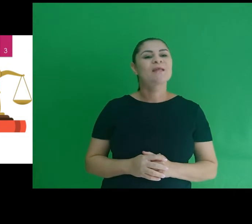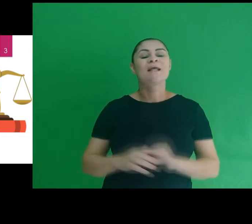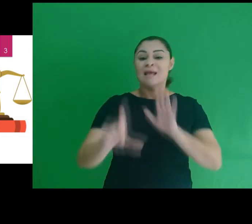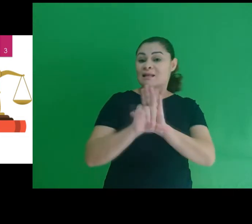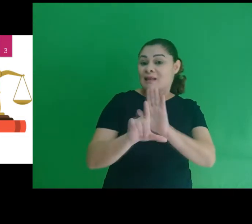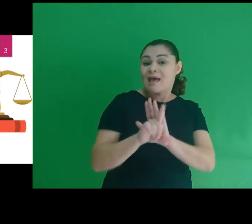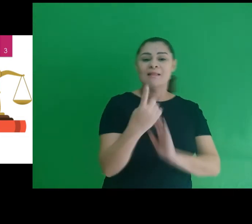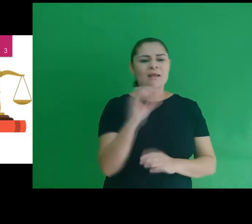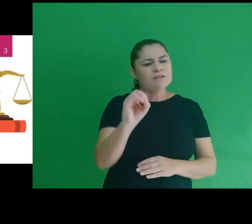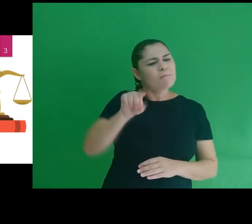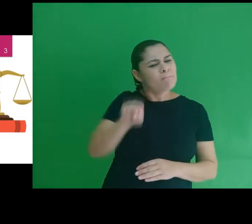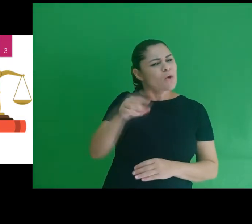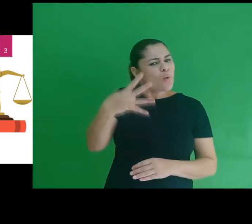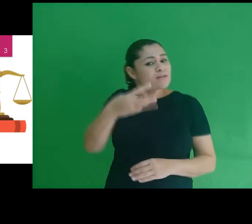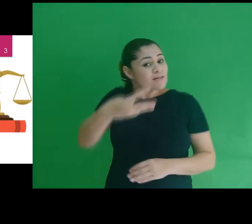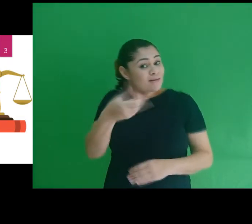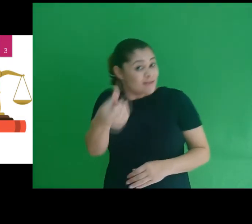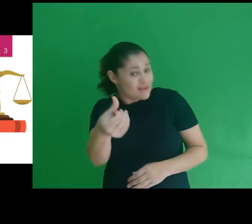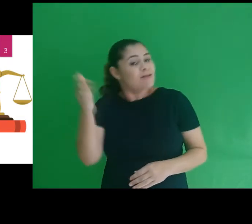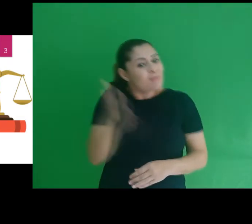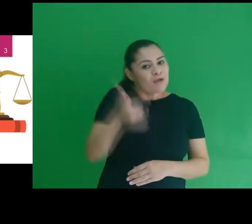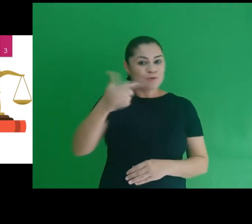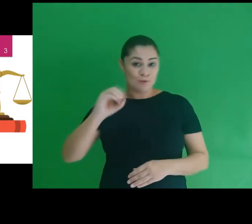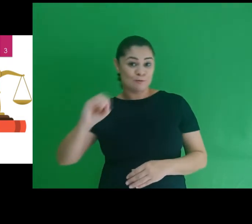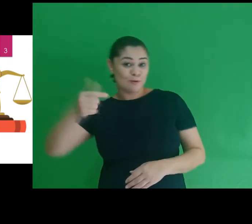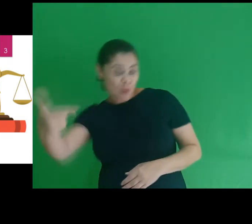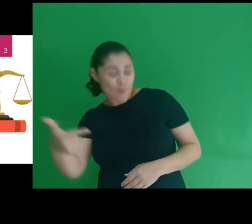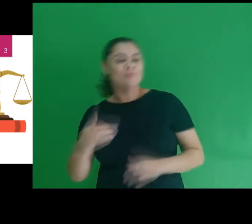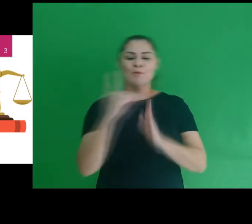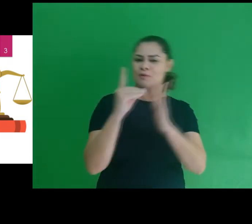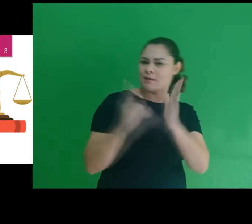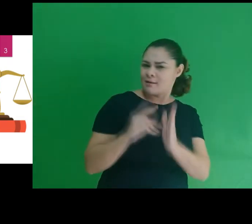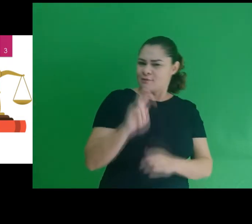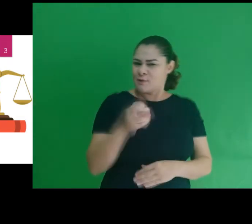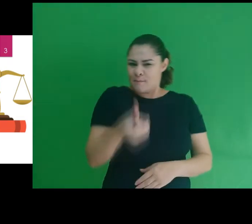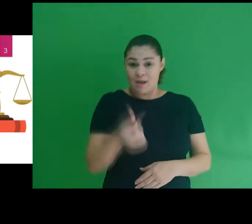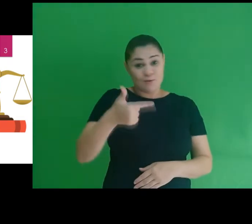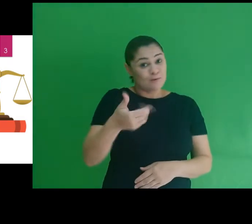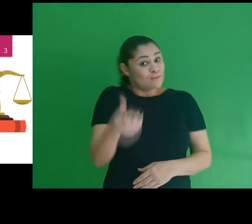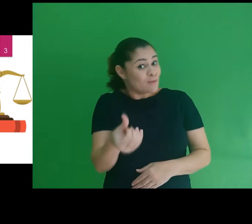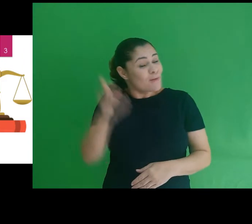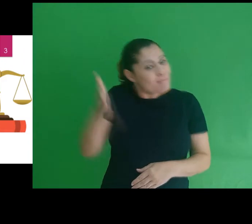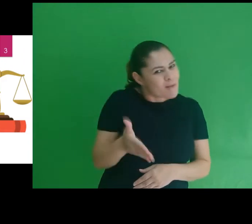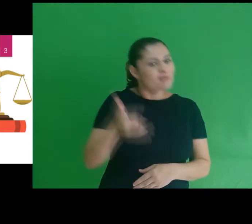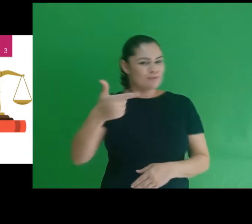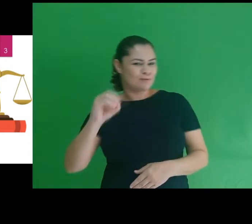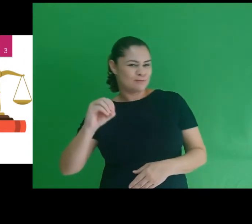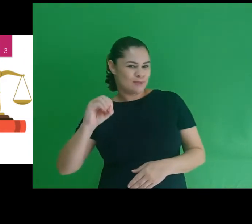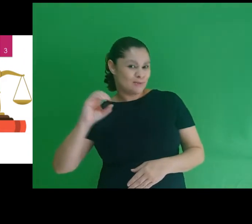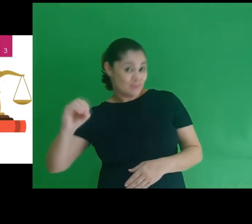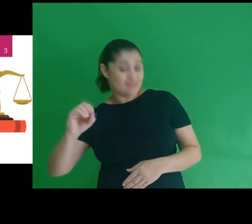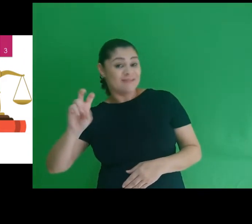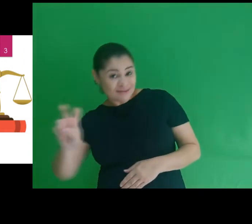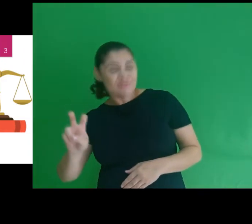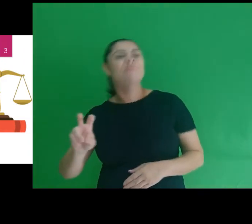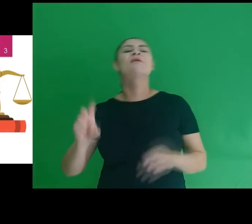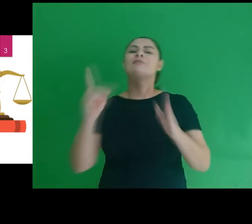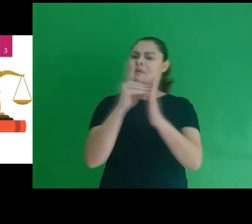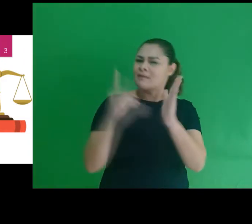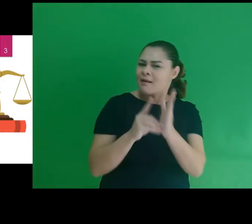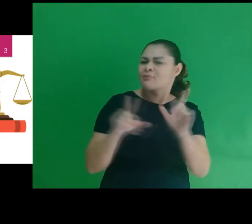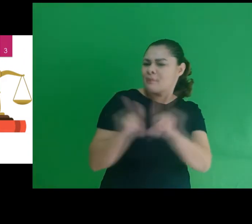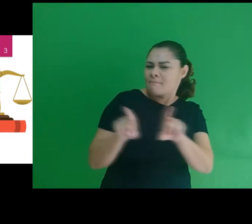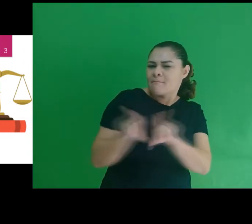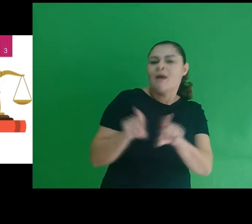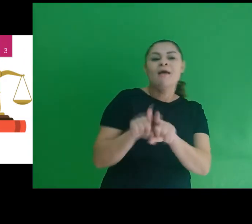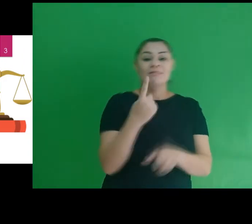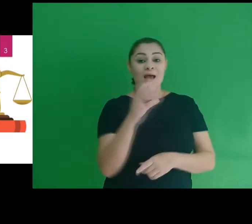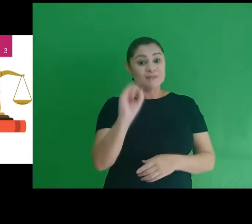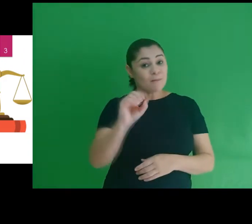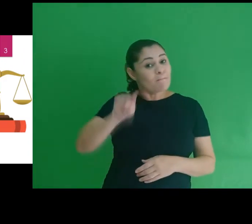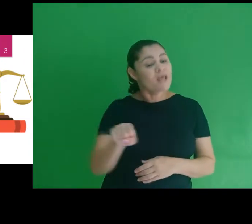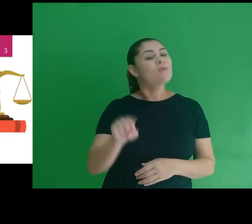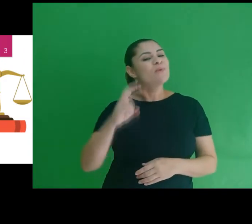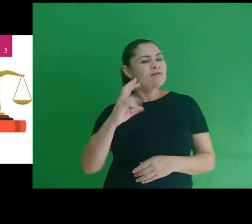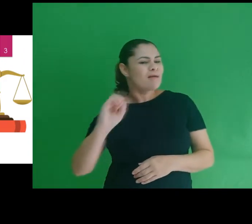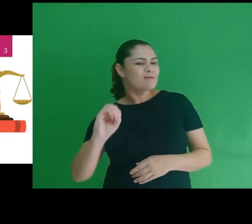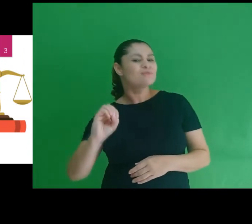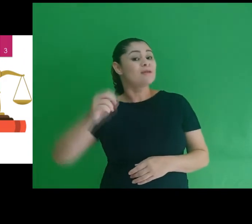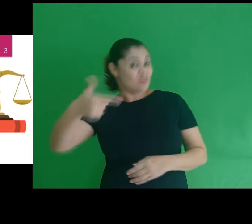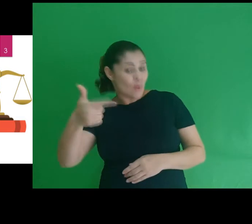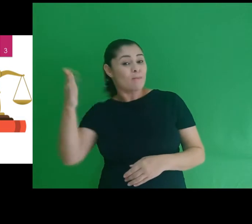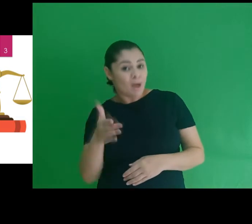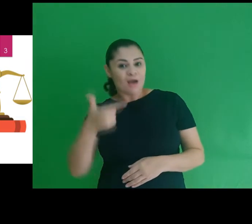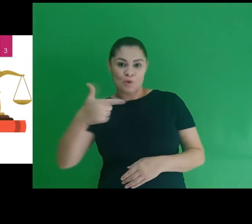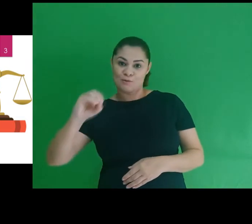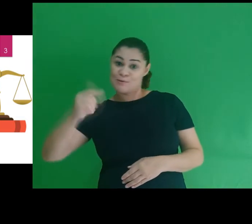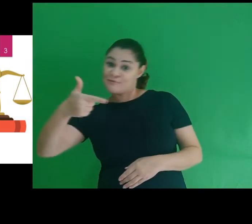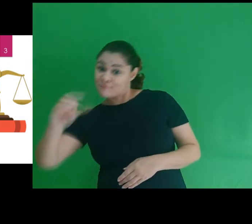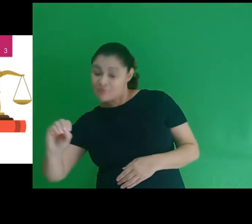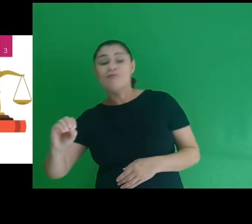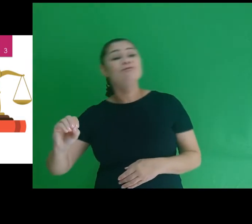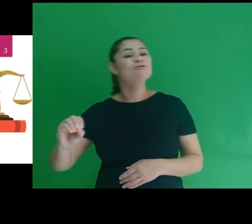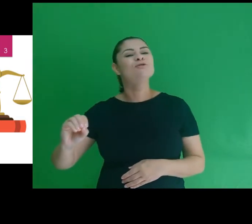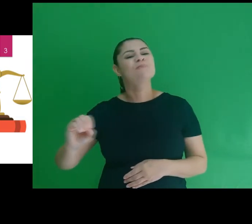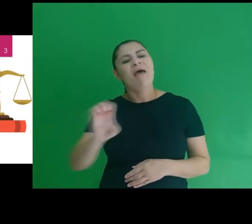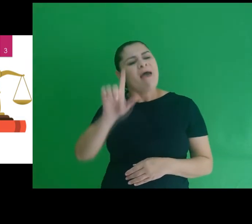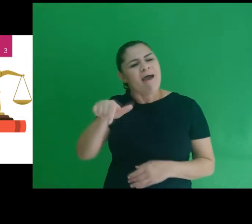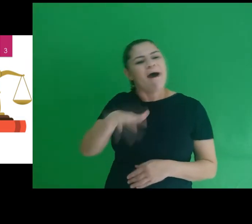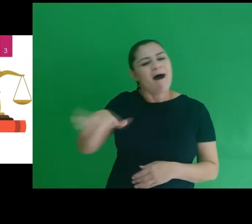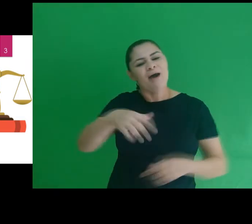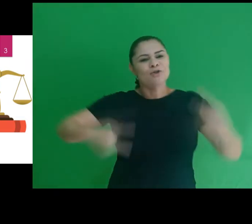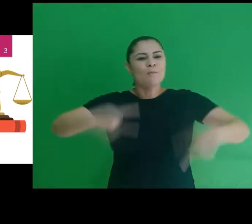Lei 10.436/2002; Decreto 5626/2005 e o Decreto 10.502/2020 que se refere a política nacional